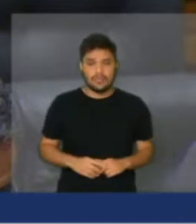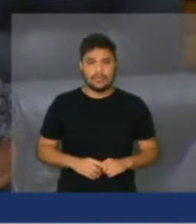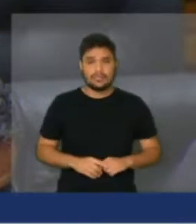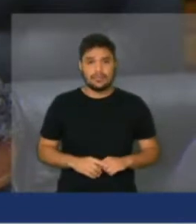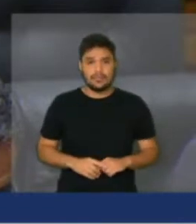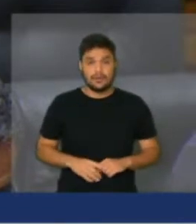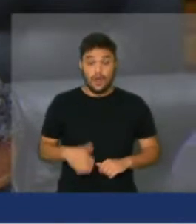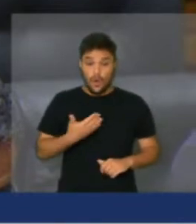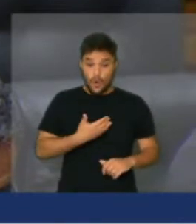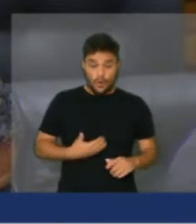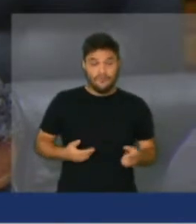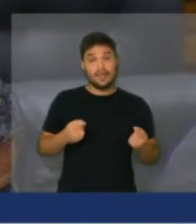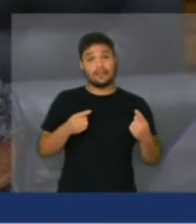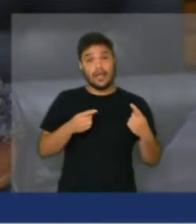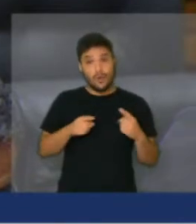É CONTRA QUE A UNIÃO ASSUMA A RESPONSABILIDADE PELO